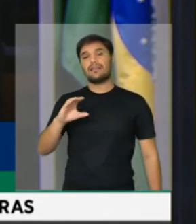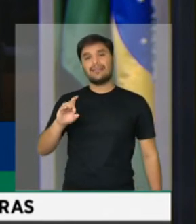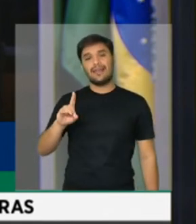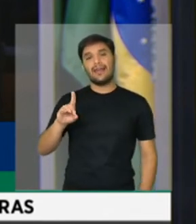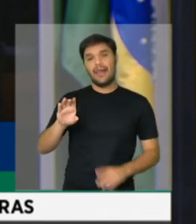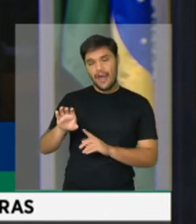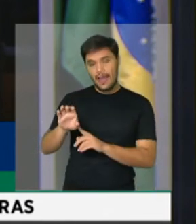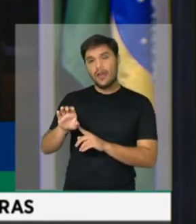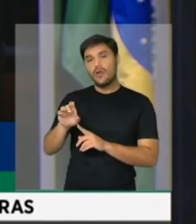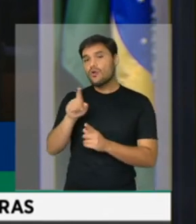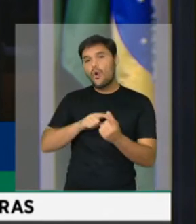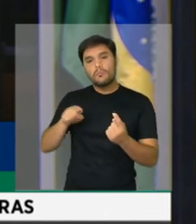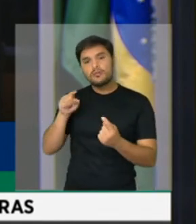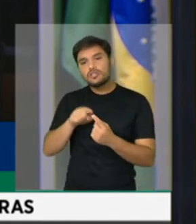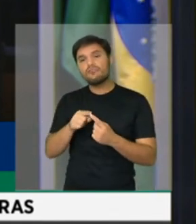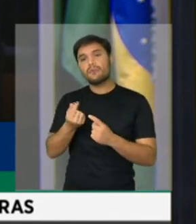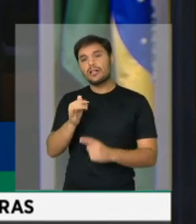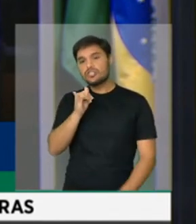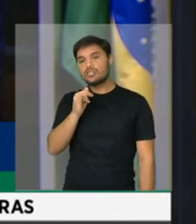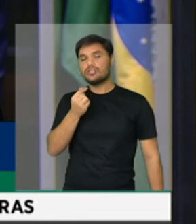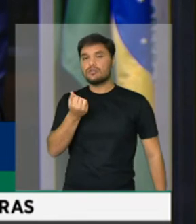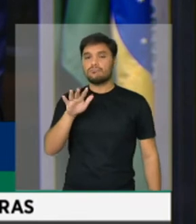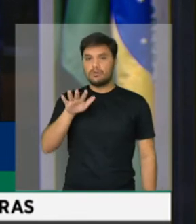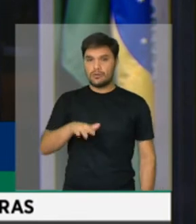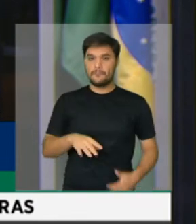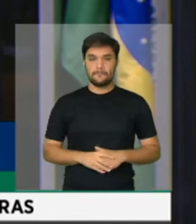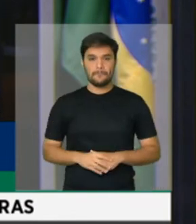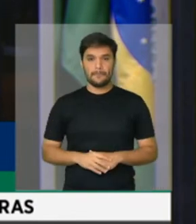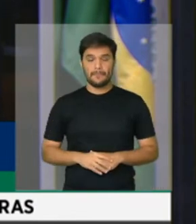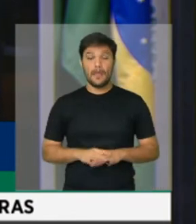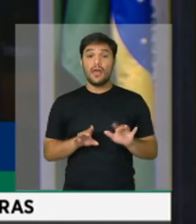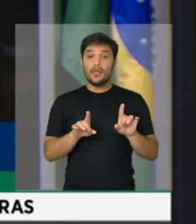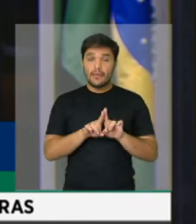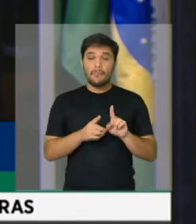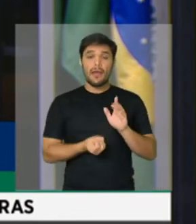FUNDO DE ENERGIA DO NORDESTE, FE N E DO FUNDO DE ENERGIA DO STEST E CENTRO-OESTE, FESP, ATÉ A DATA DA PUPO AÇÃO DA